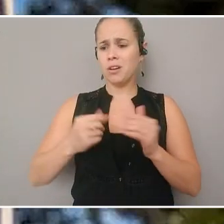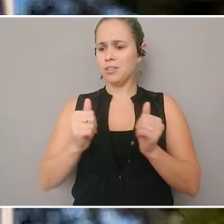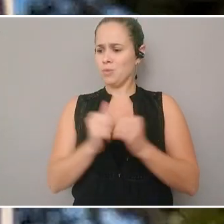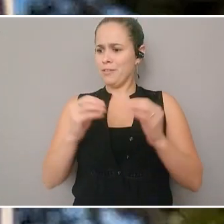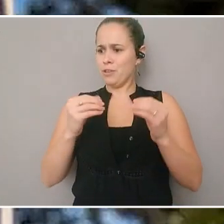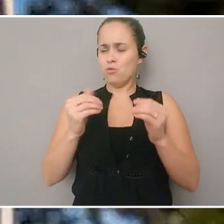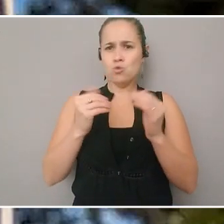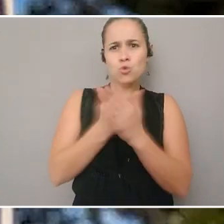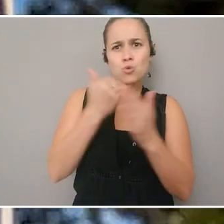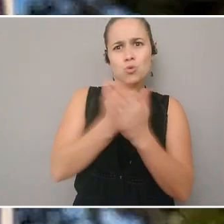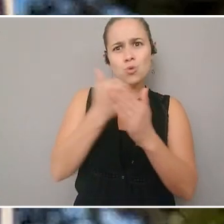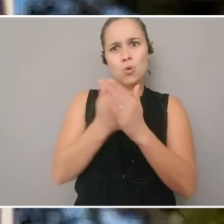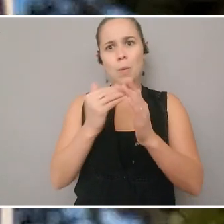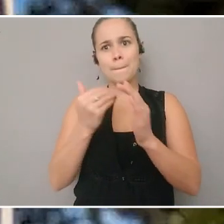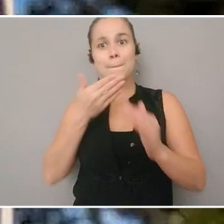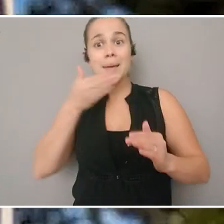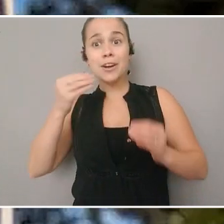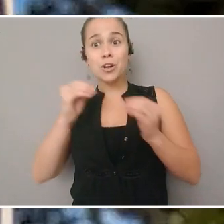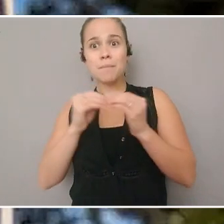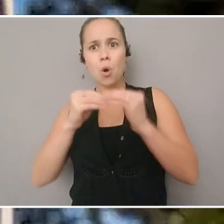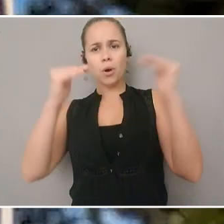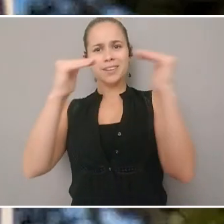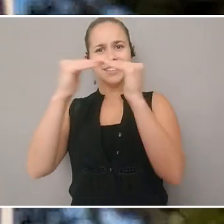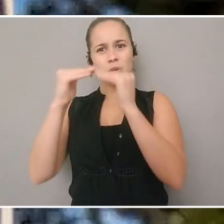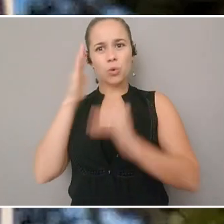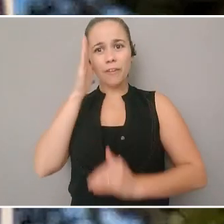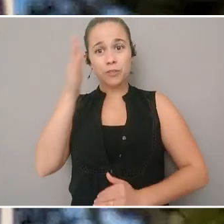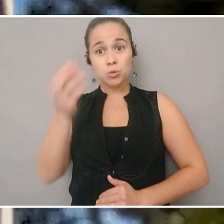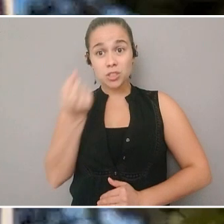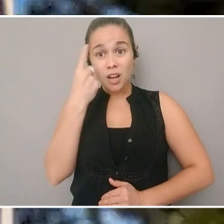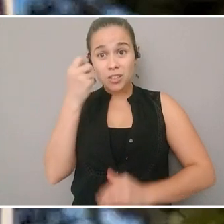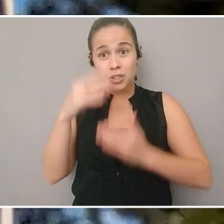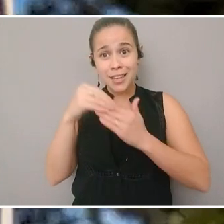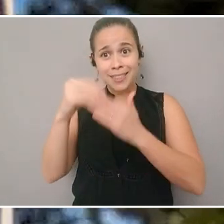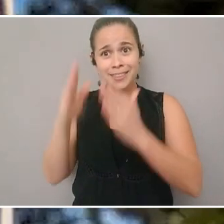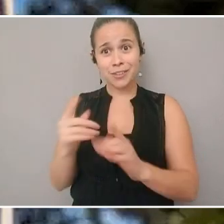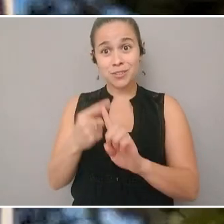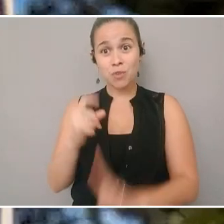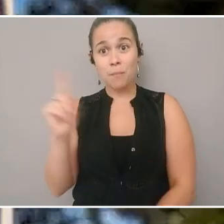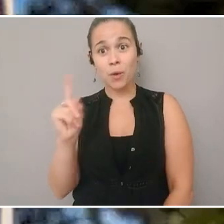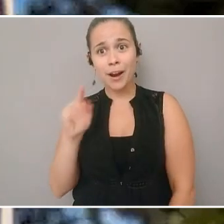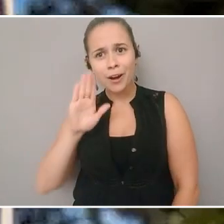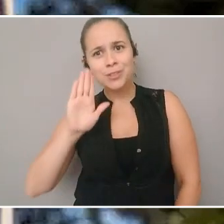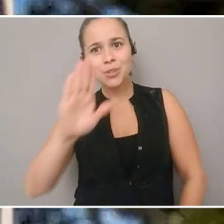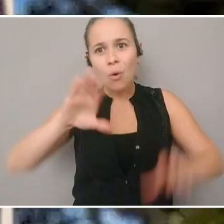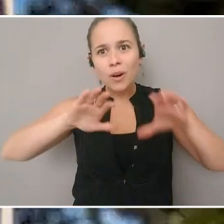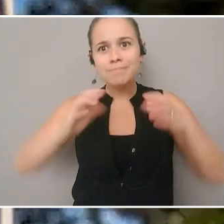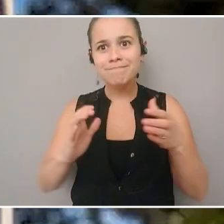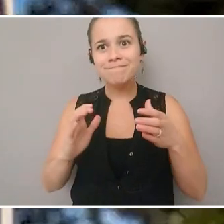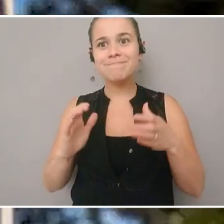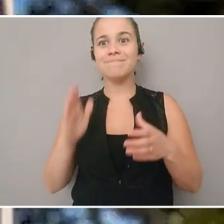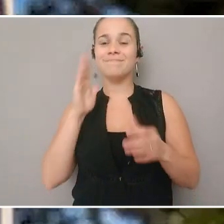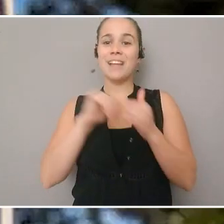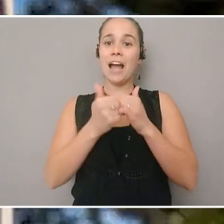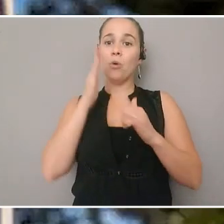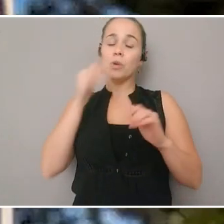futuro y esos líderes provienen de su filas. El poder de efectuar los cambios que